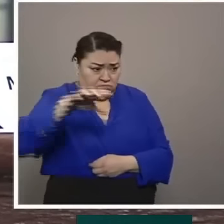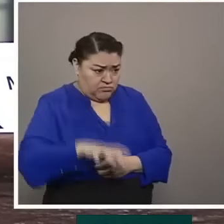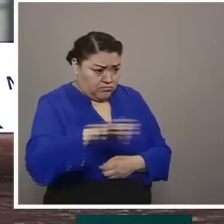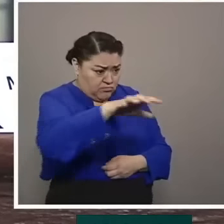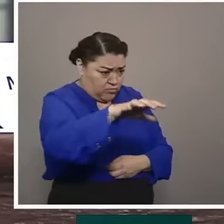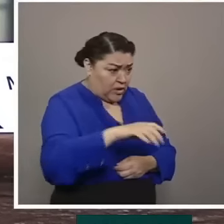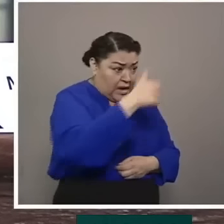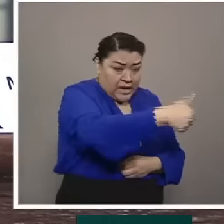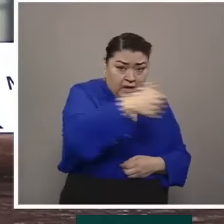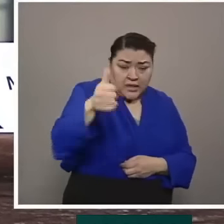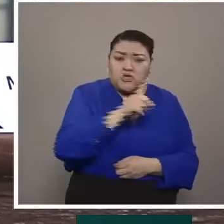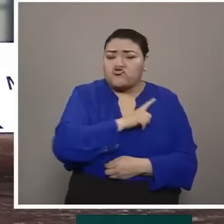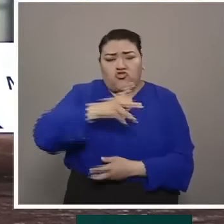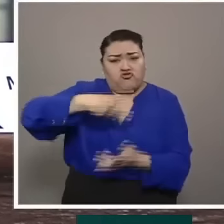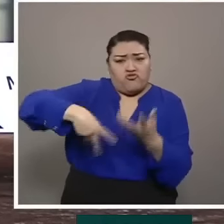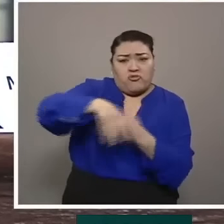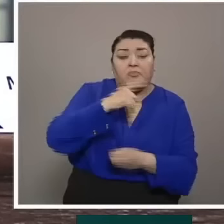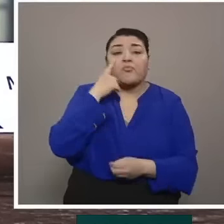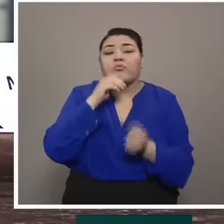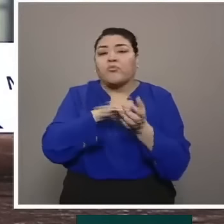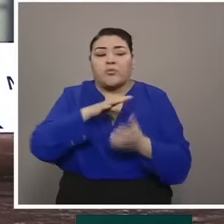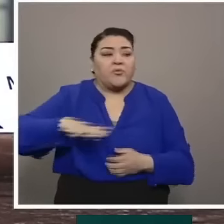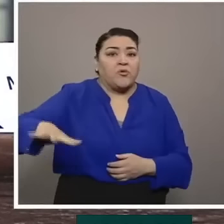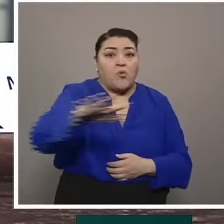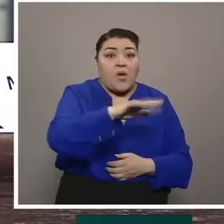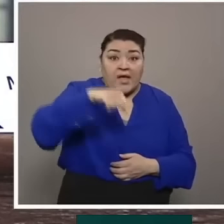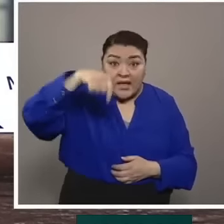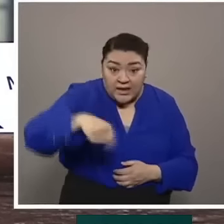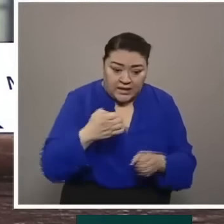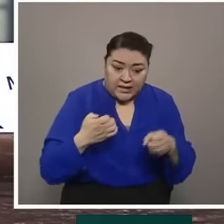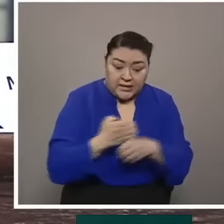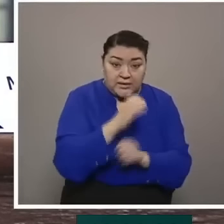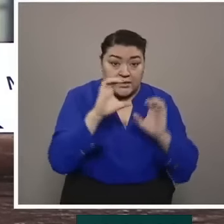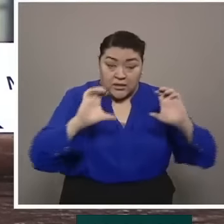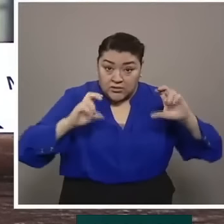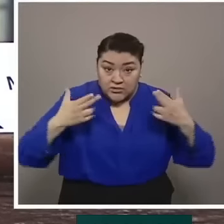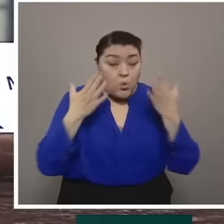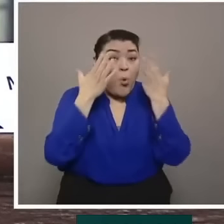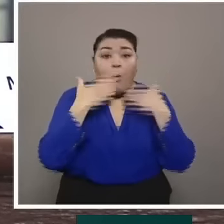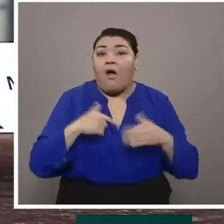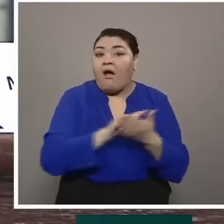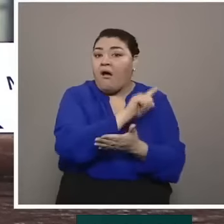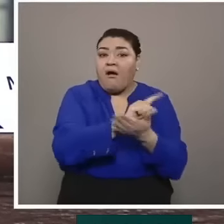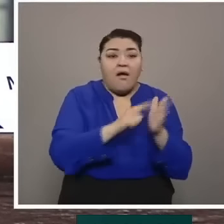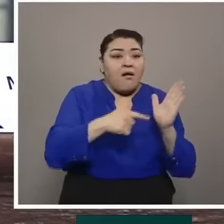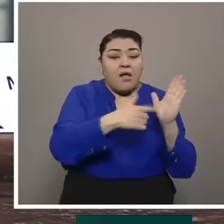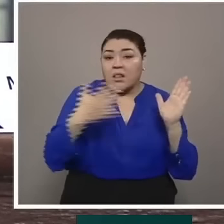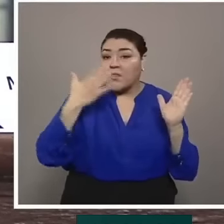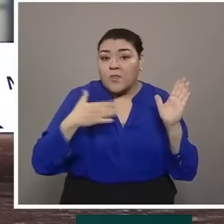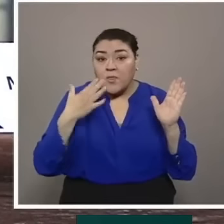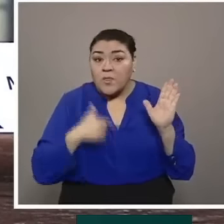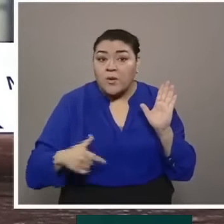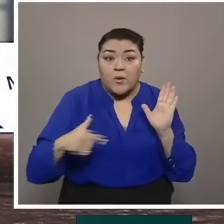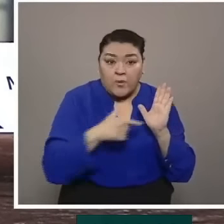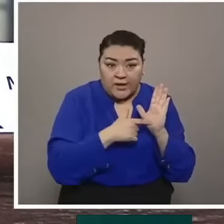el estado de Chiapas no existe regulación integral que regule lo anterior, se configura una omisión